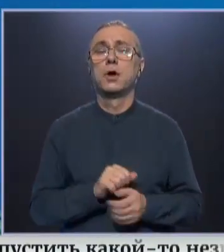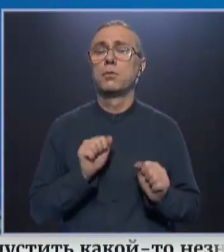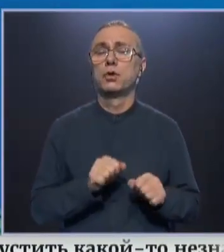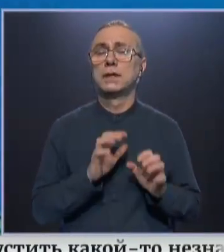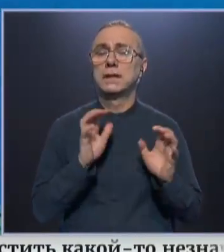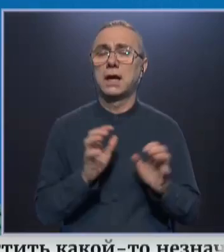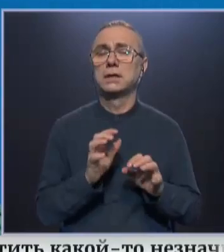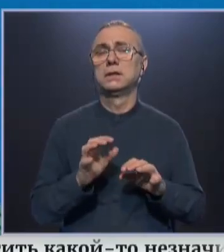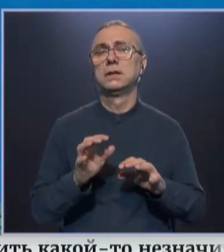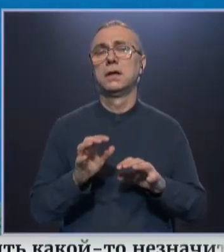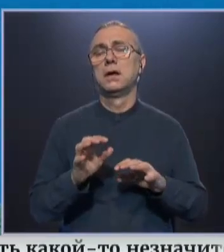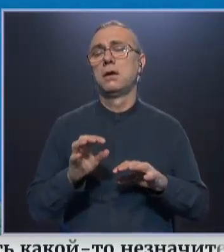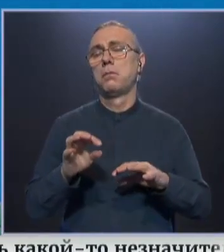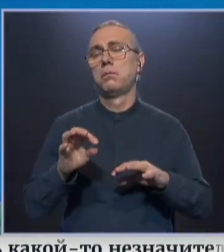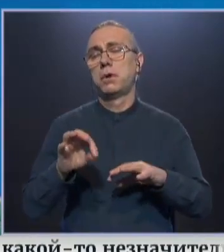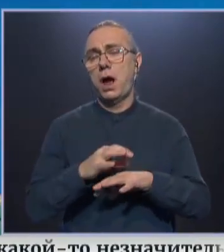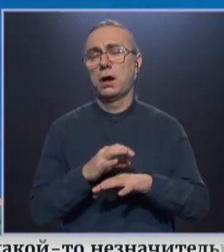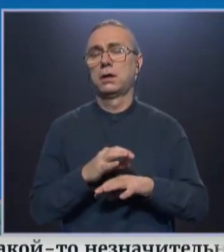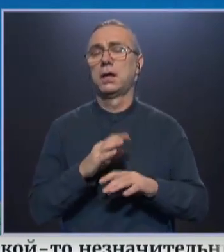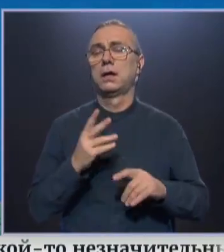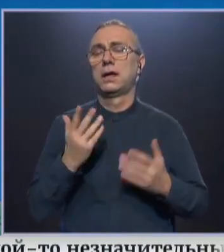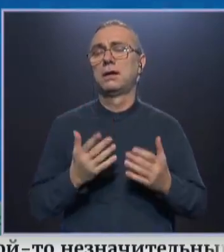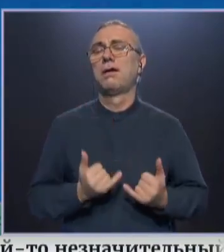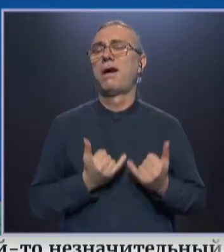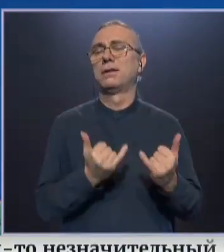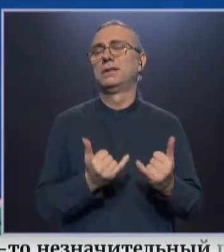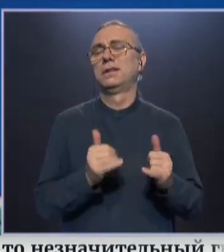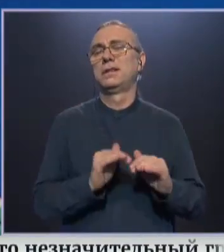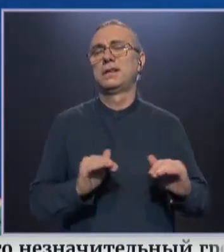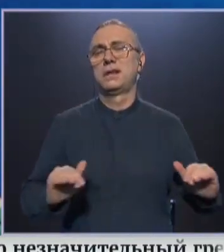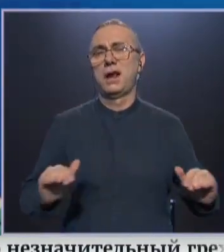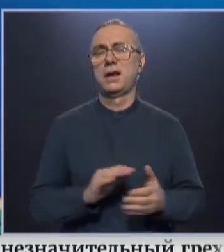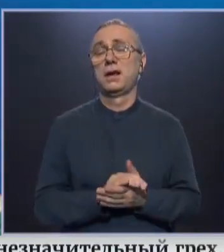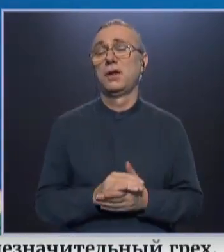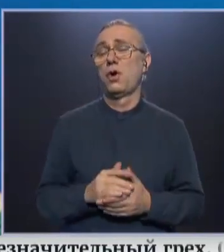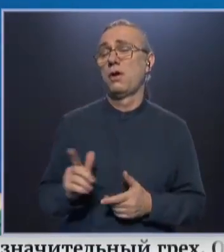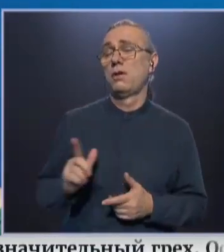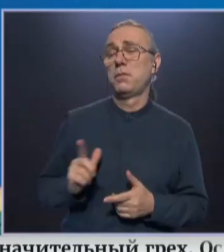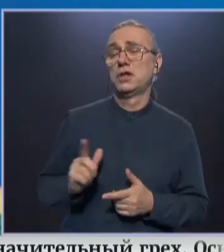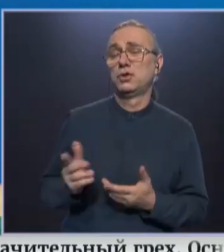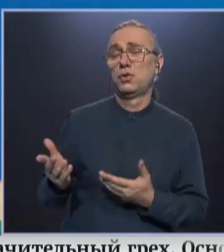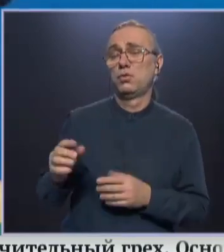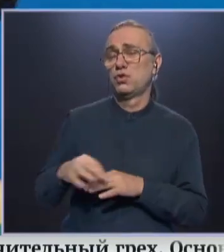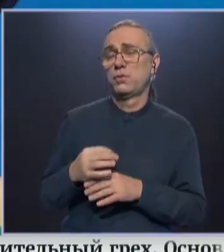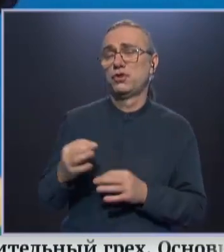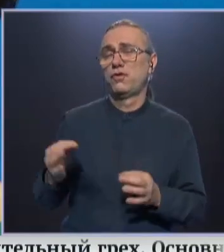жил ради детей сейчас Дети выросли в браке 29 лет между нами нет ничего но мы венчины Хотя были измены со стороны